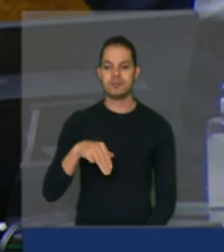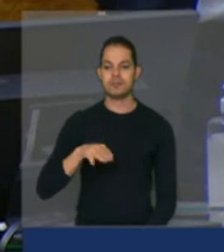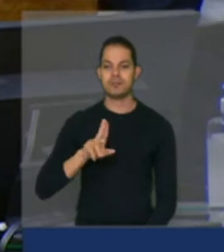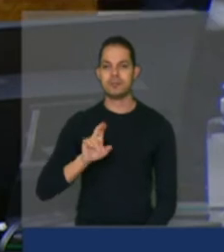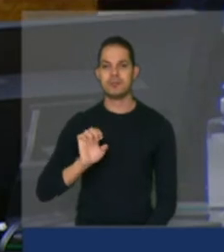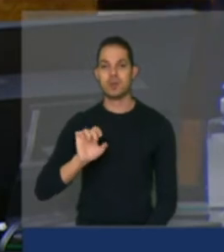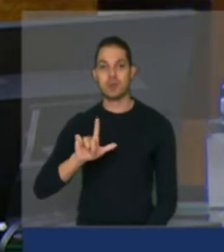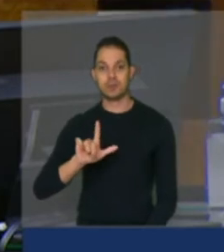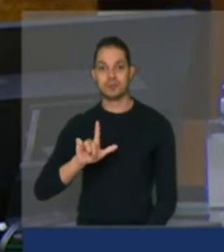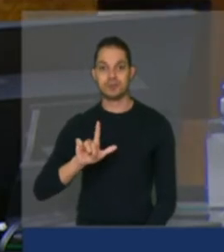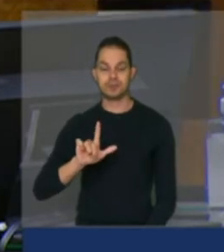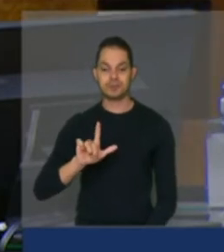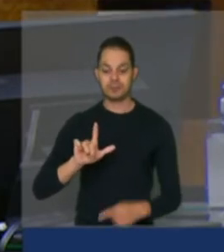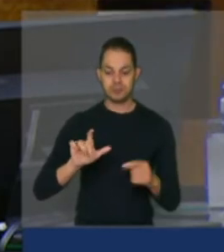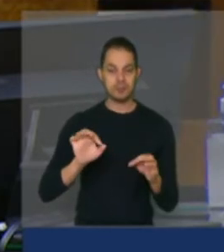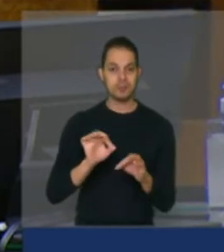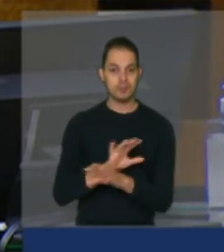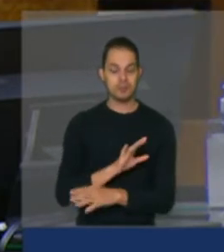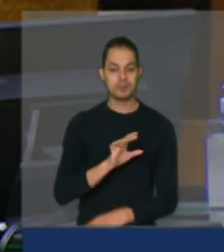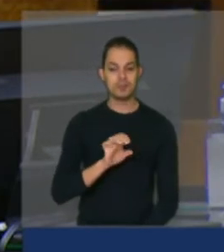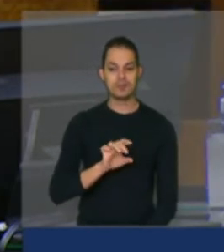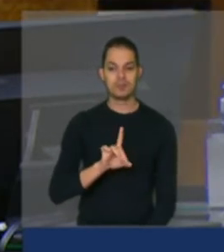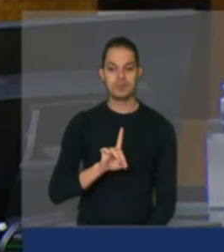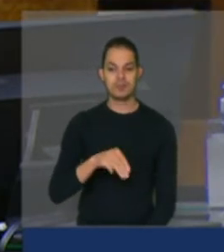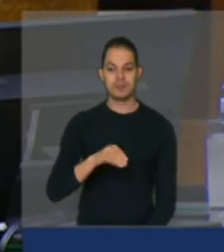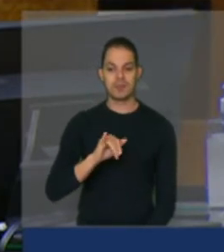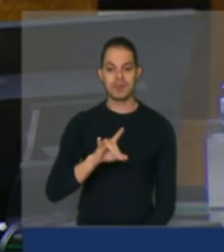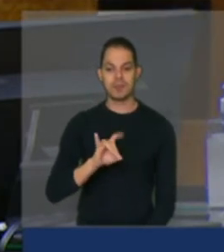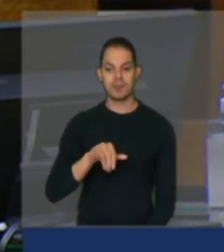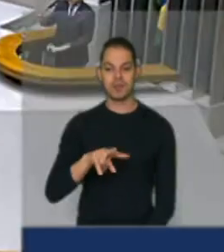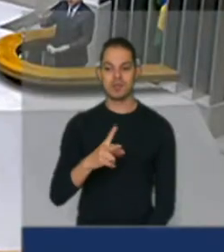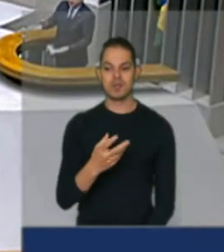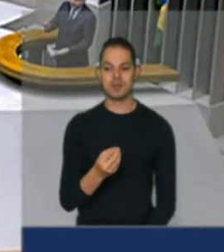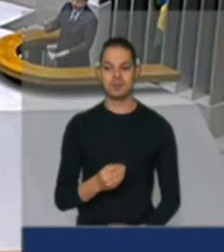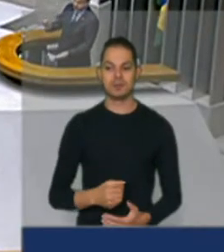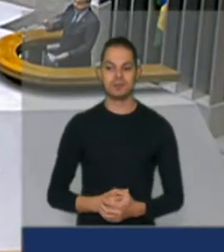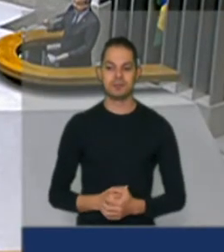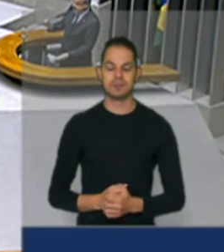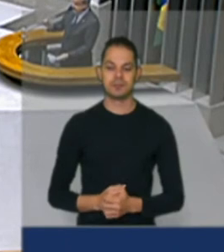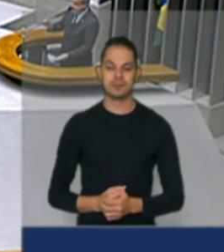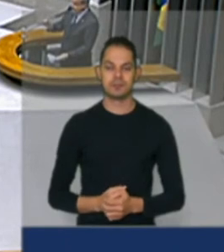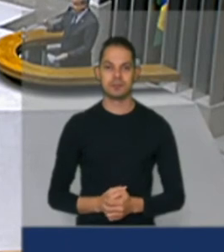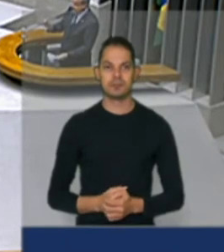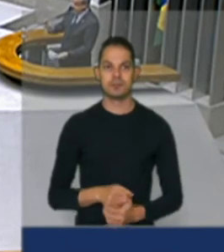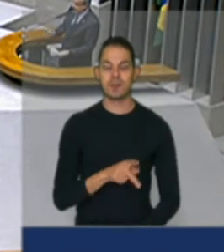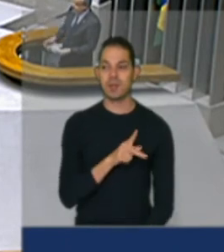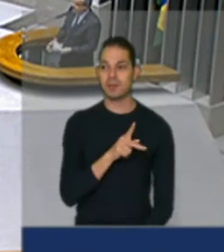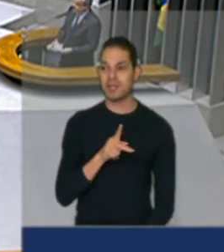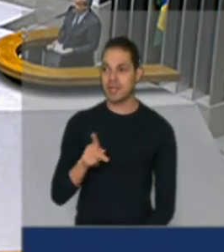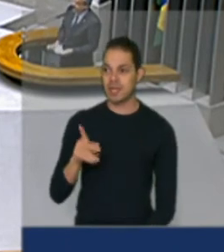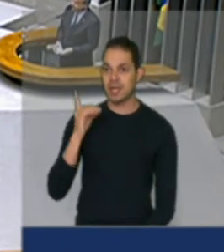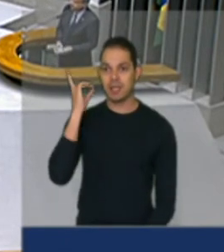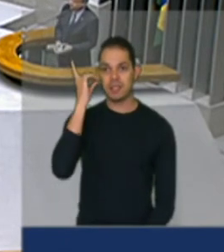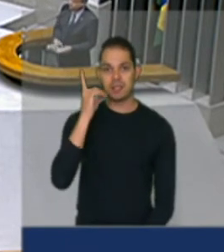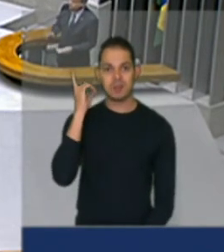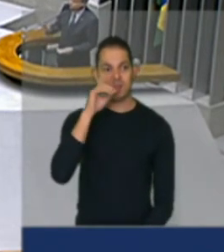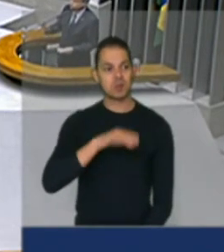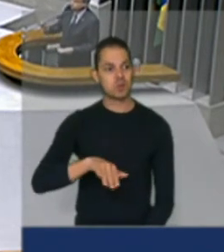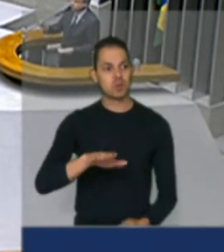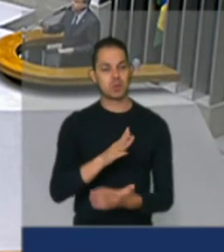LOGO DEPOIS, DEPUTADO EM IDO INHO MADEIRA. [DEPUTADO]: SENHOR PRESIDENTE, SENHORES DEPUTADOS, QUERO FALAR UM POUCO SOBRE O BRUNO COVAS. EU CONHEÇO O BRUNO COVAS DESDE A